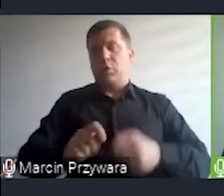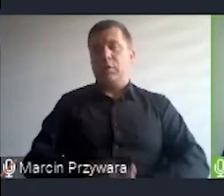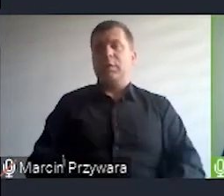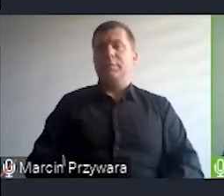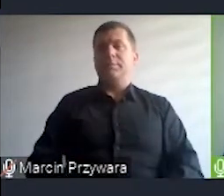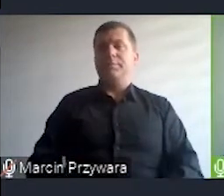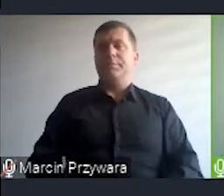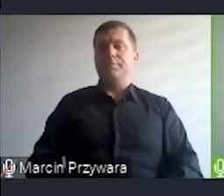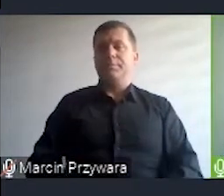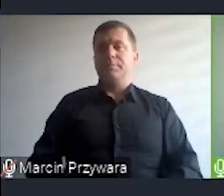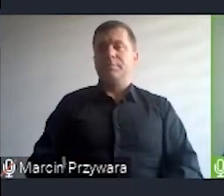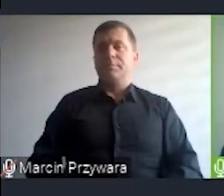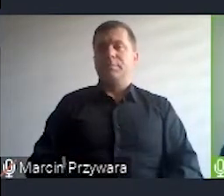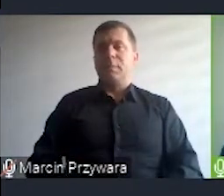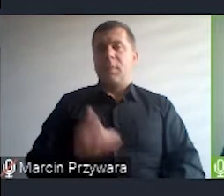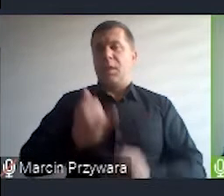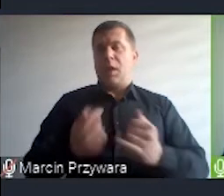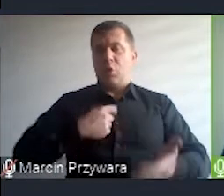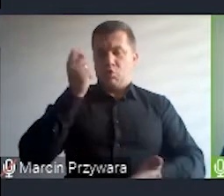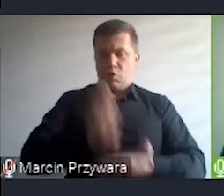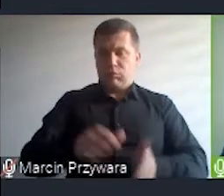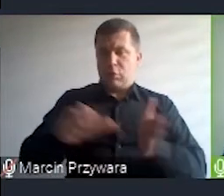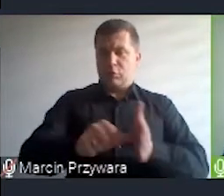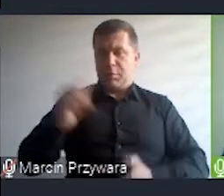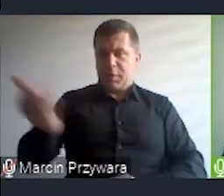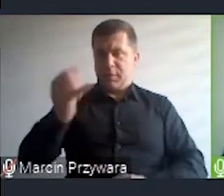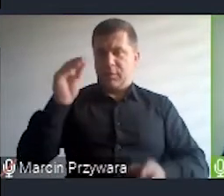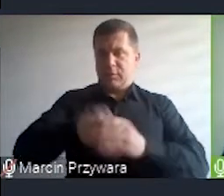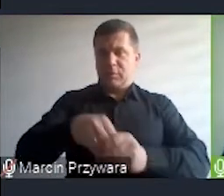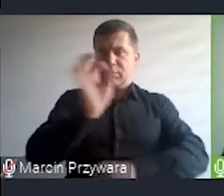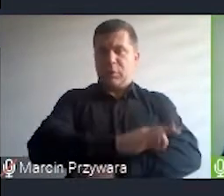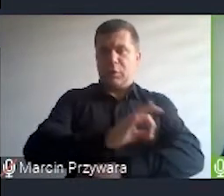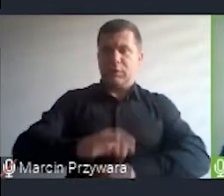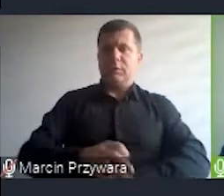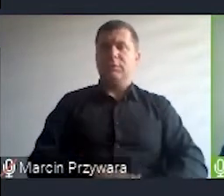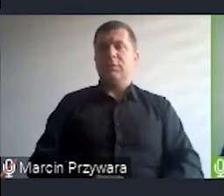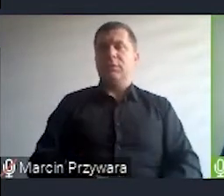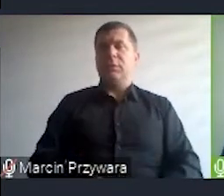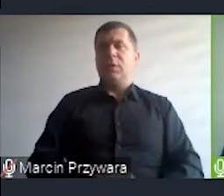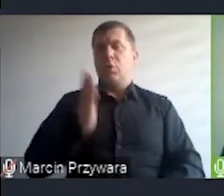W momencie, kiedy kupujecie środek trwały w projekcie, tak jak już powiedziałem,